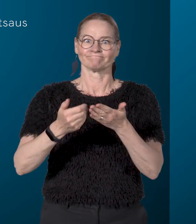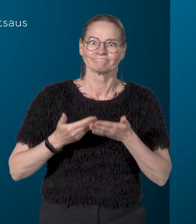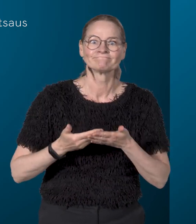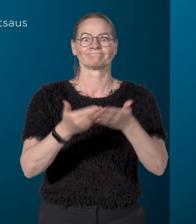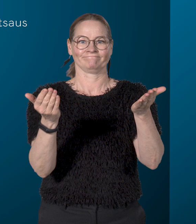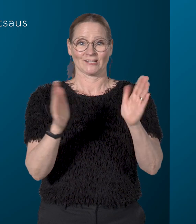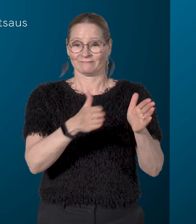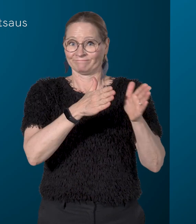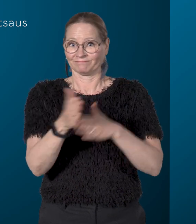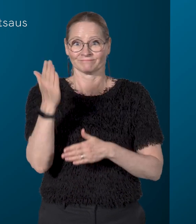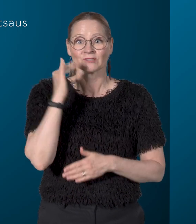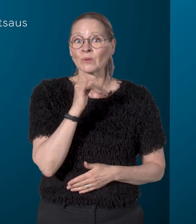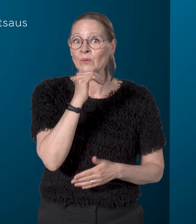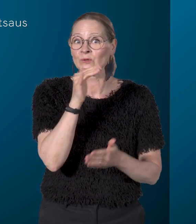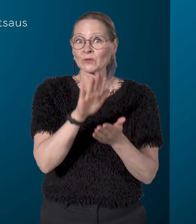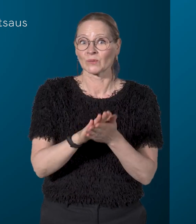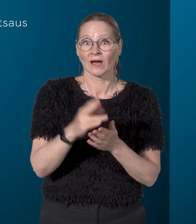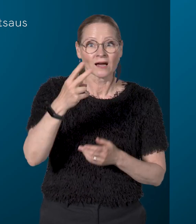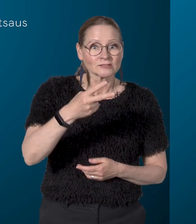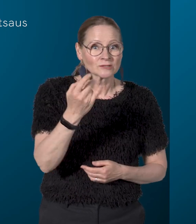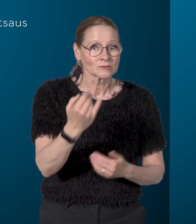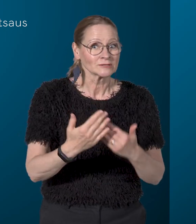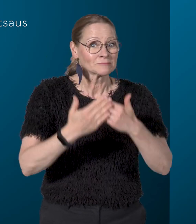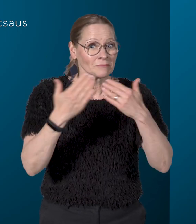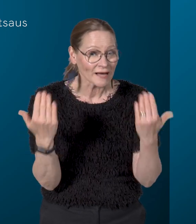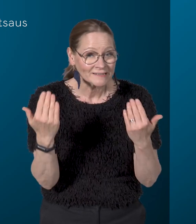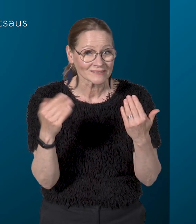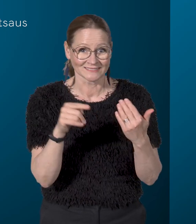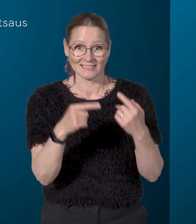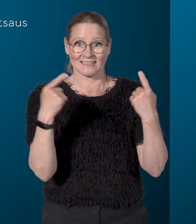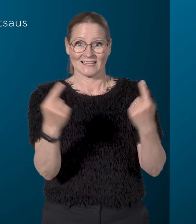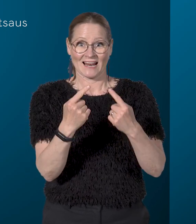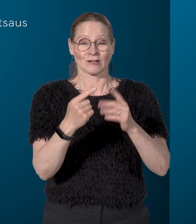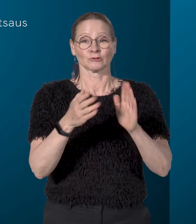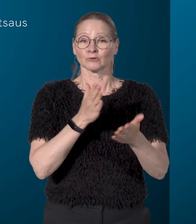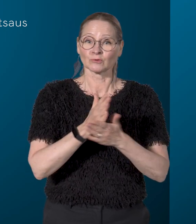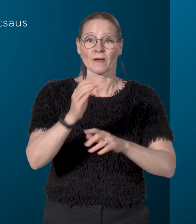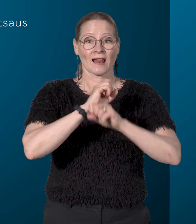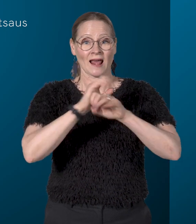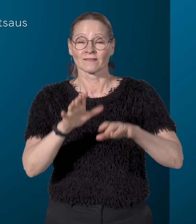järjestettiin 26.4.2024, ja tilaisuus striimattiin suorana lähetyksenä -